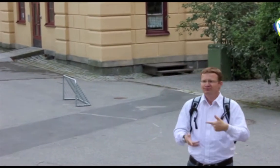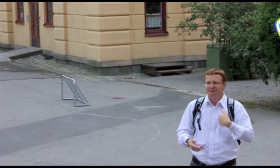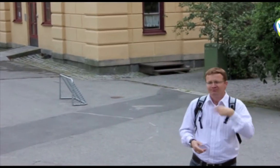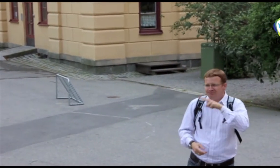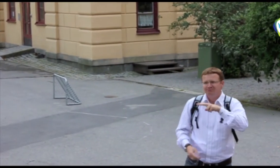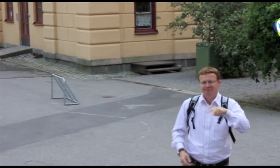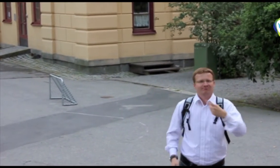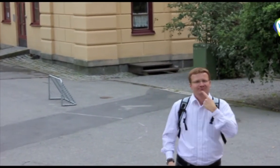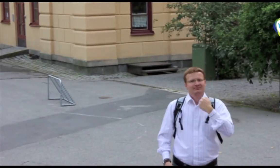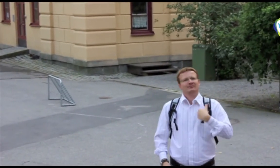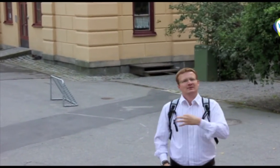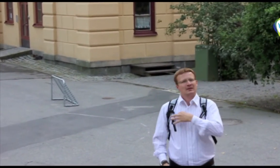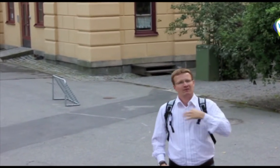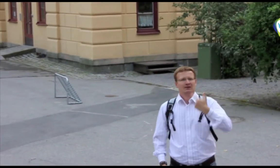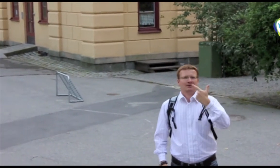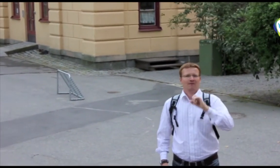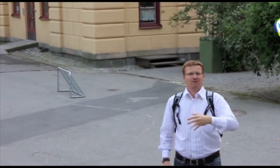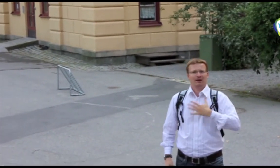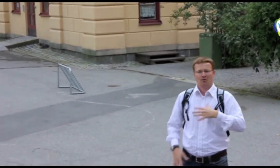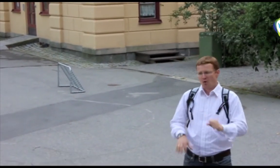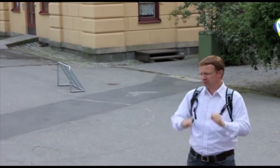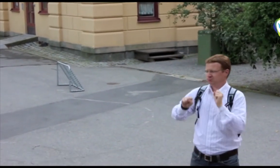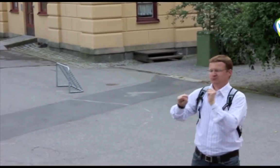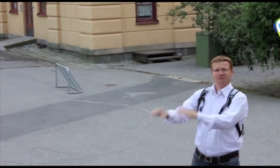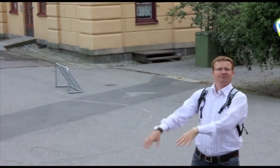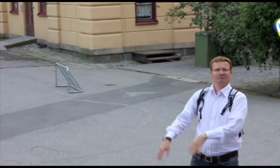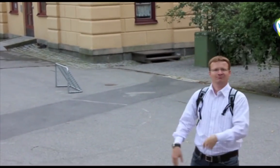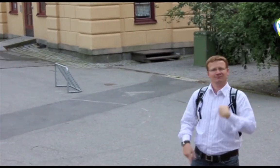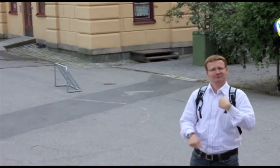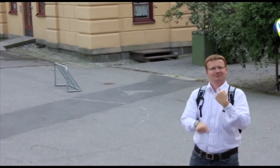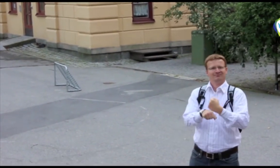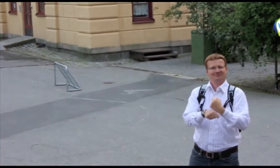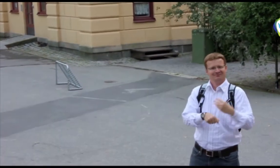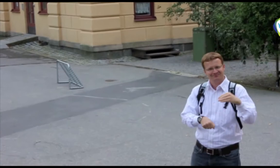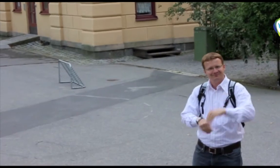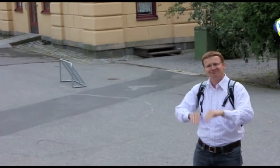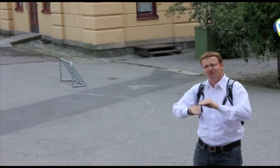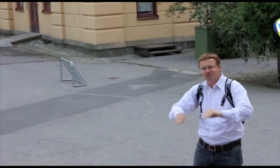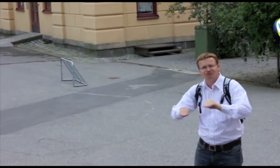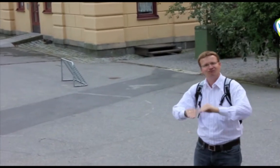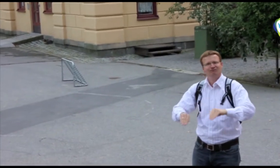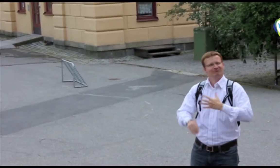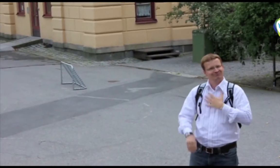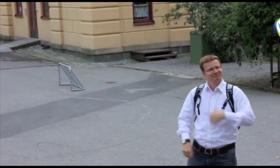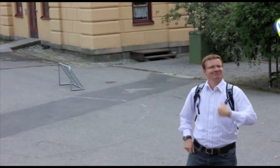Tetszik. Szívesen beadnám a két fiamat ide, én itt dolgoznék, tanítanék.